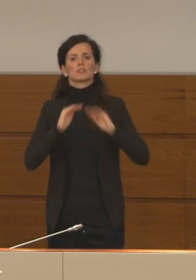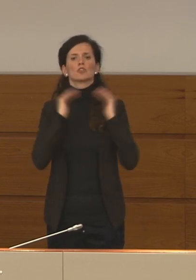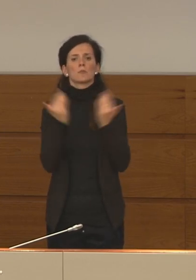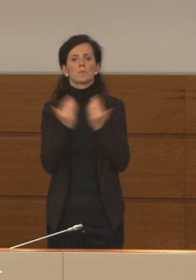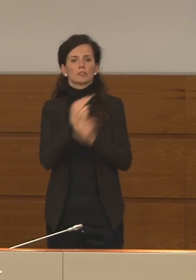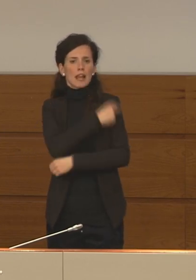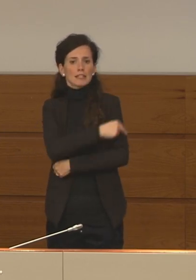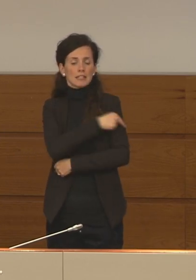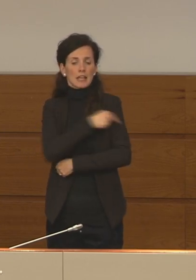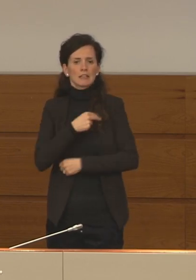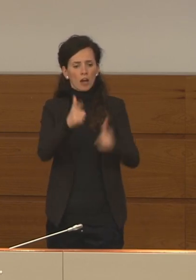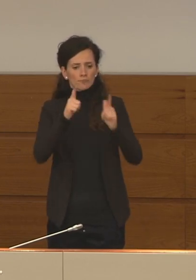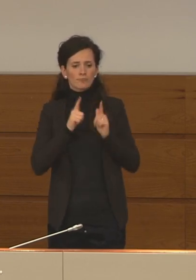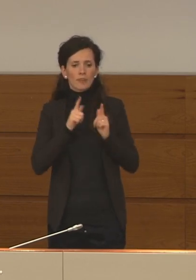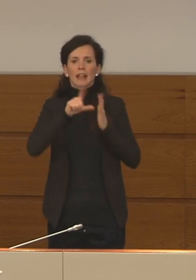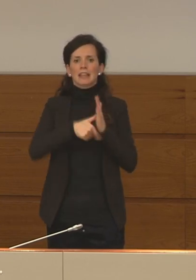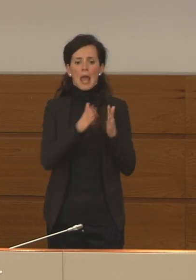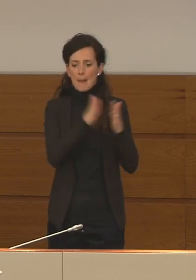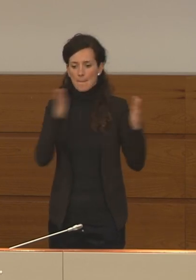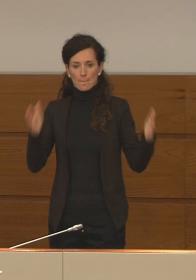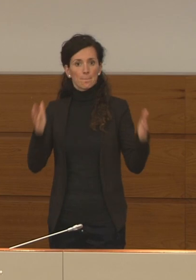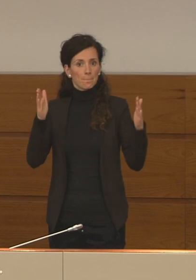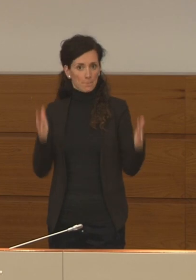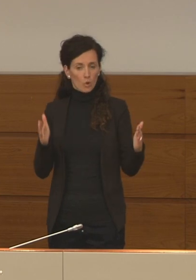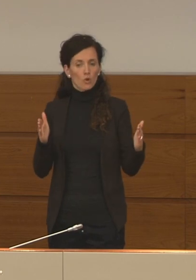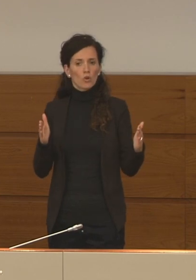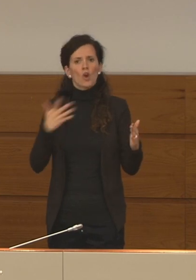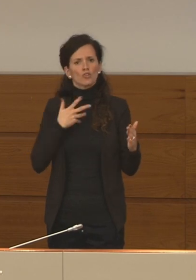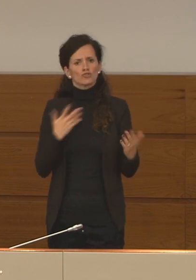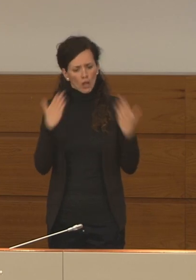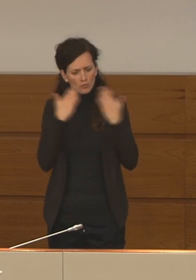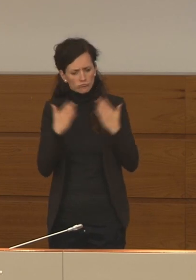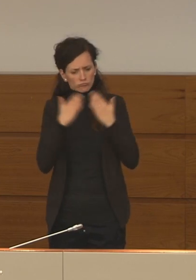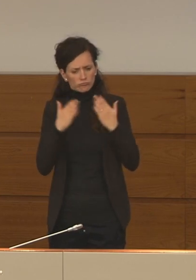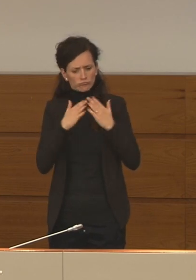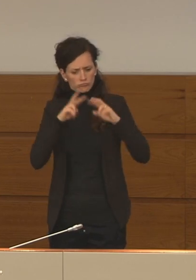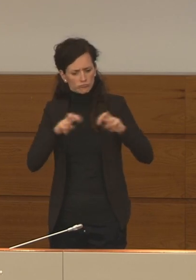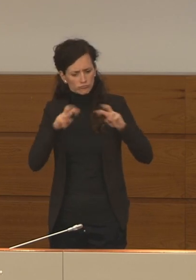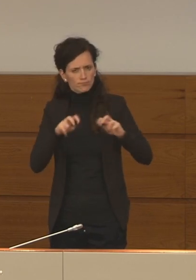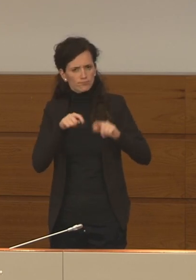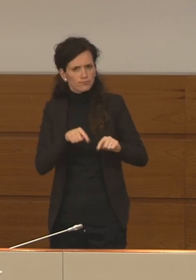arco temporale, ci sono studi in corso, l'Italia stessa di fatto è,